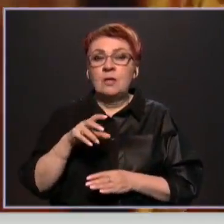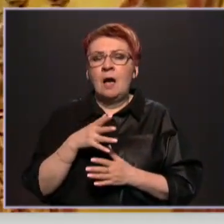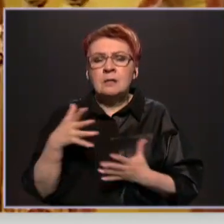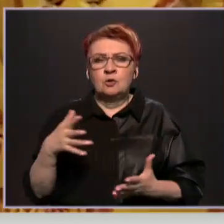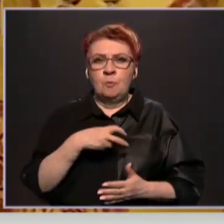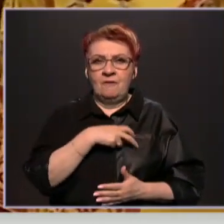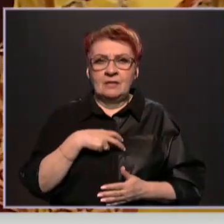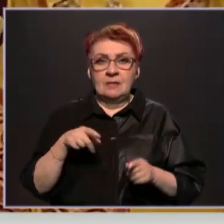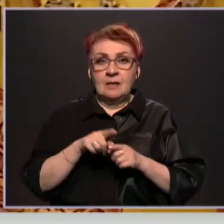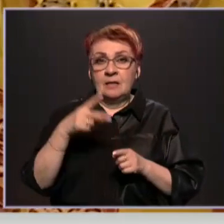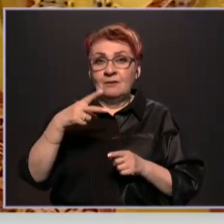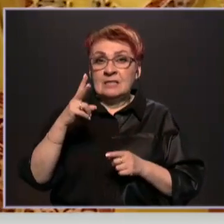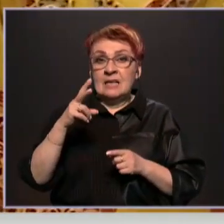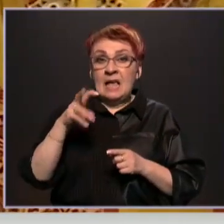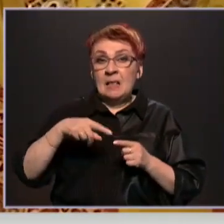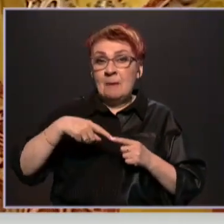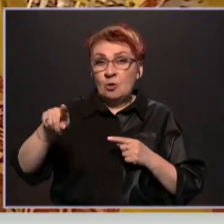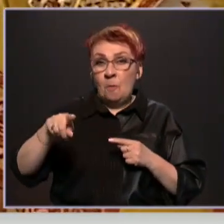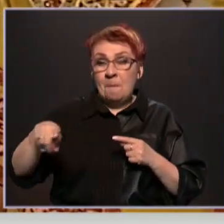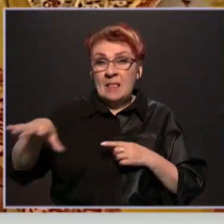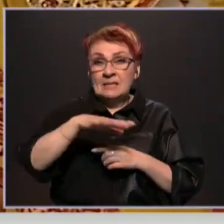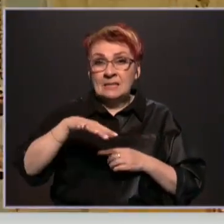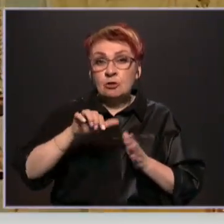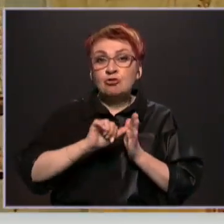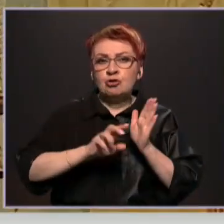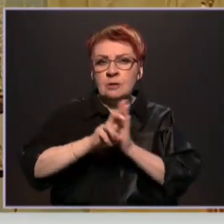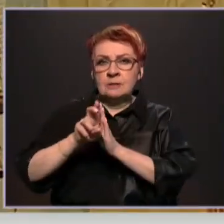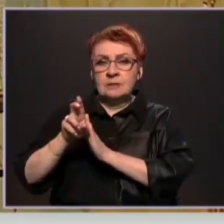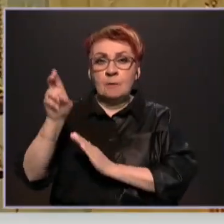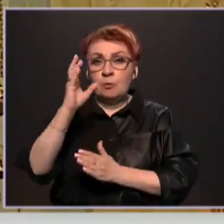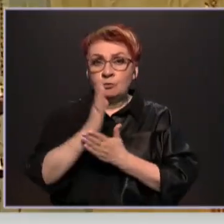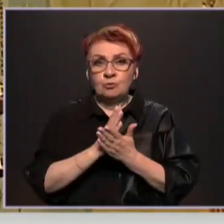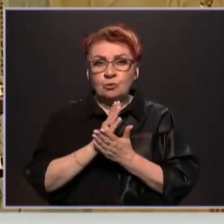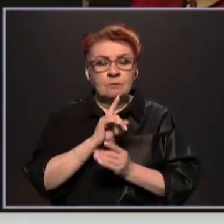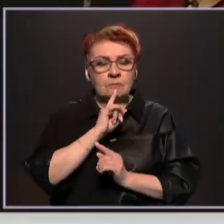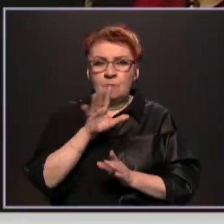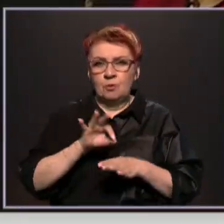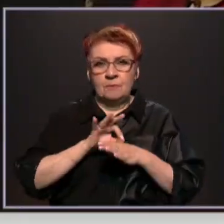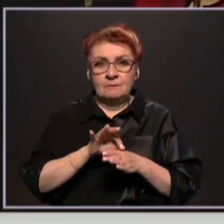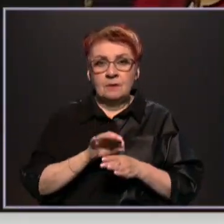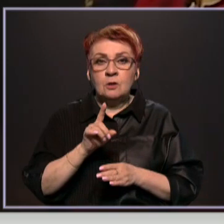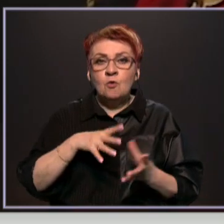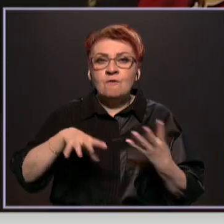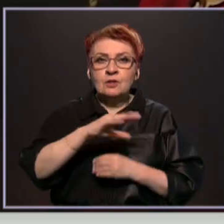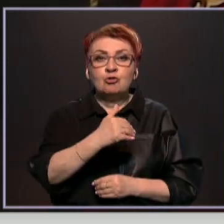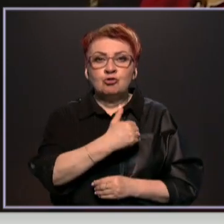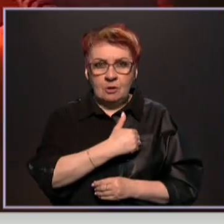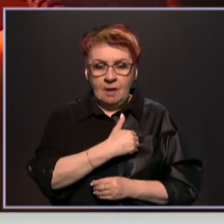на 20-километровой полосе около 60 богослужения проводиться не будут но всех желающих доставят на